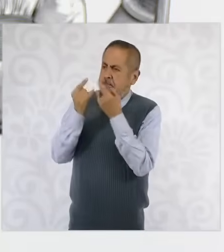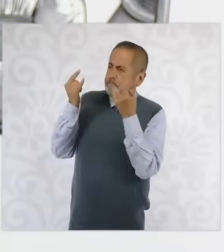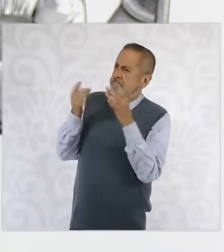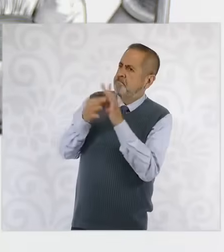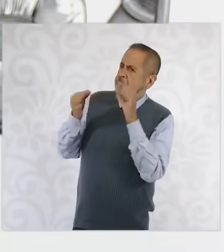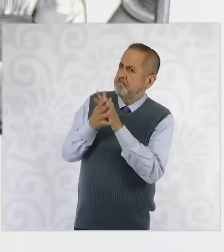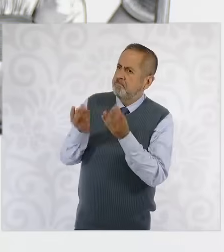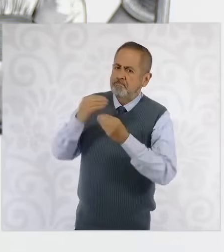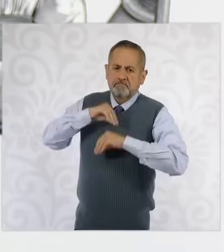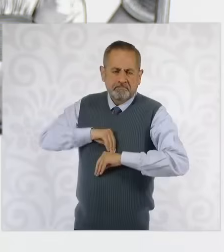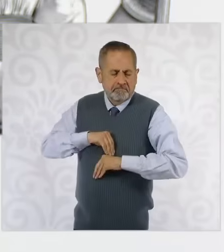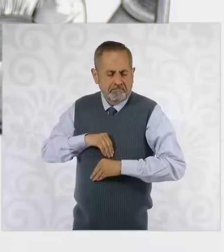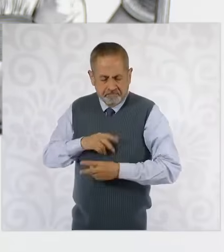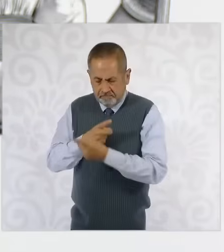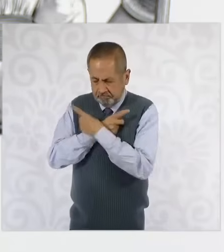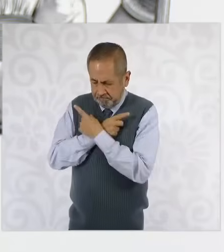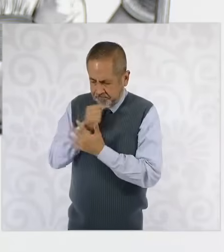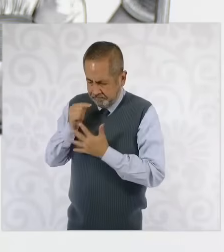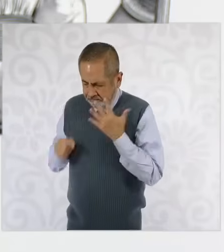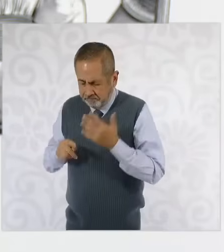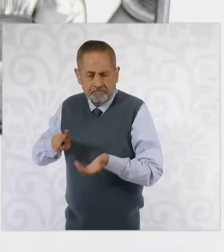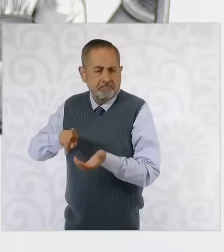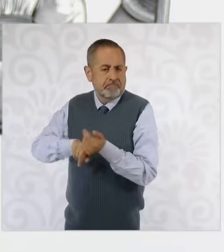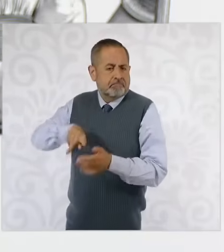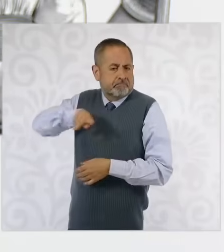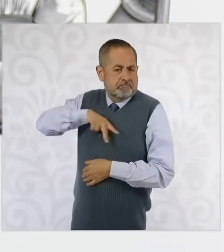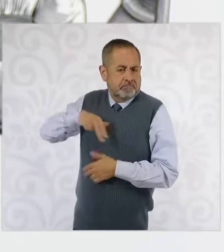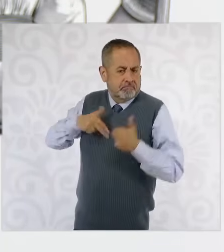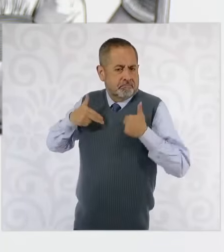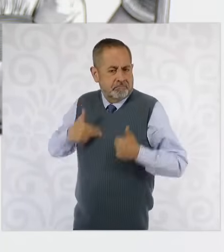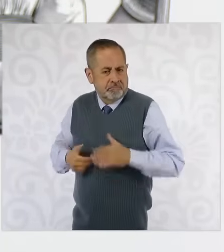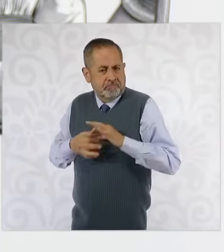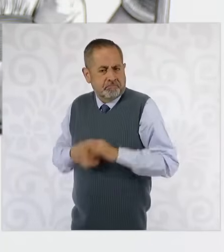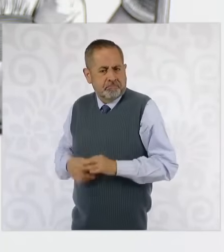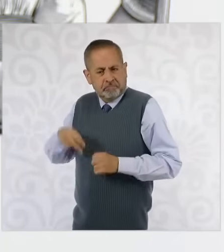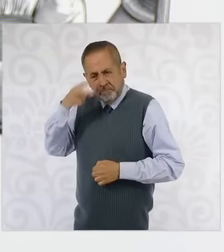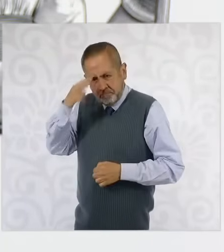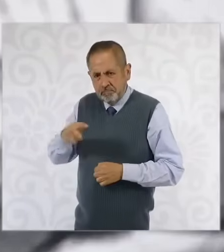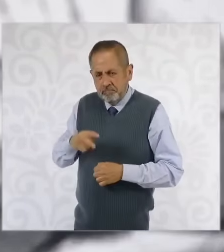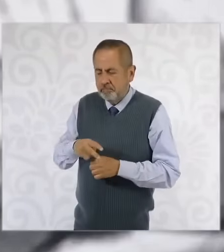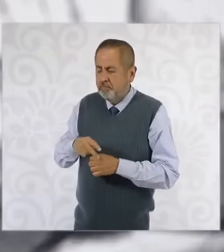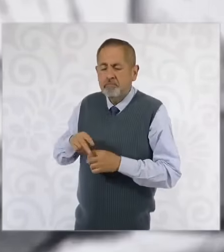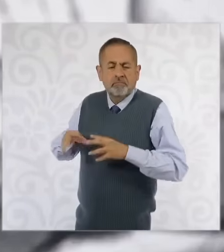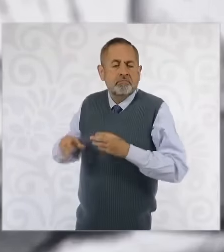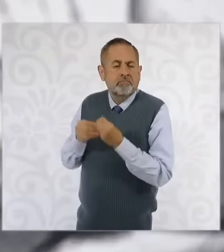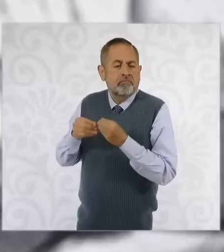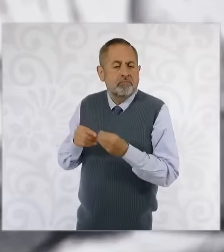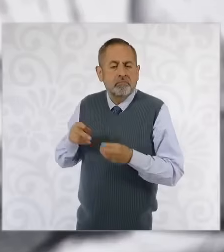el humanismo mexicano sustentado en los pueblos originarios y en la historia de